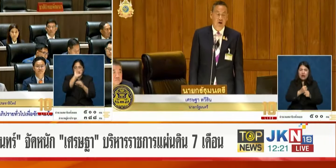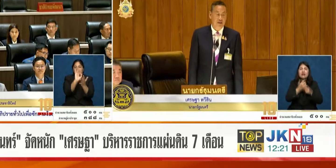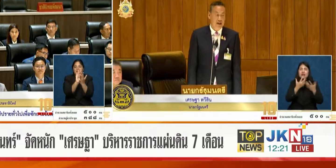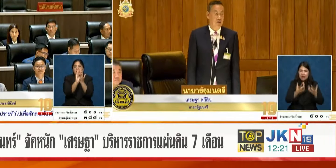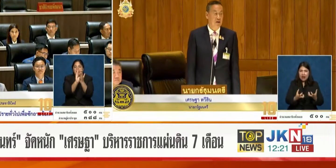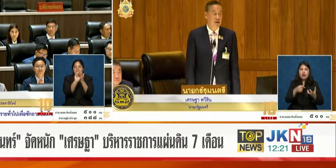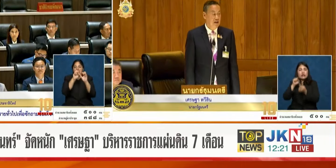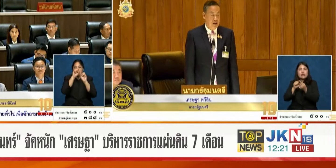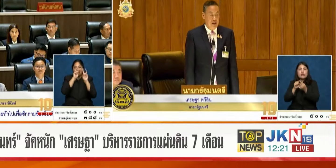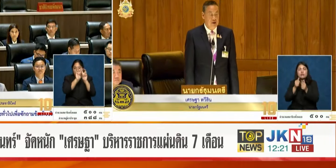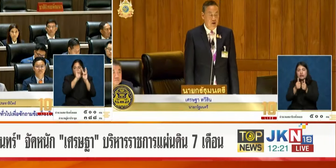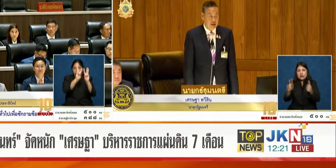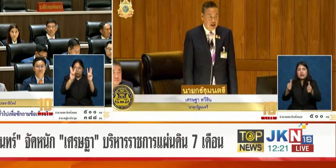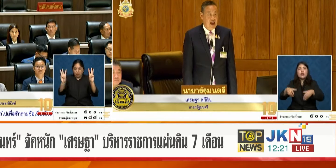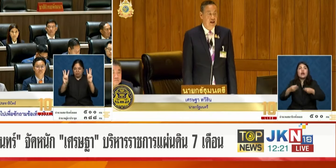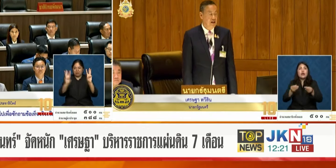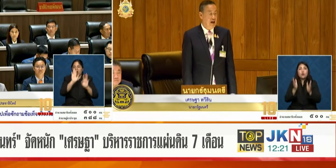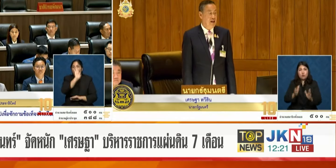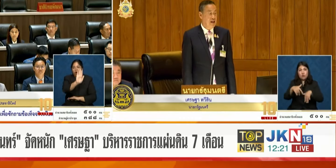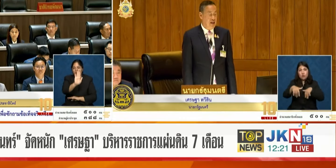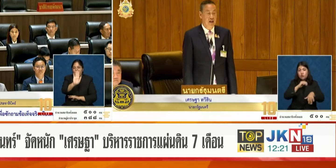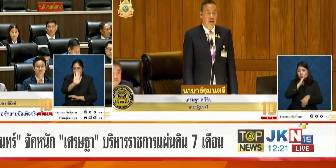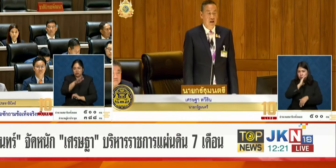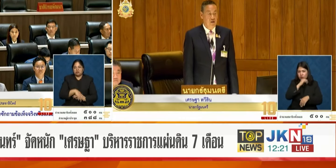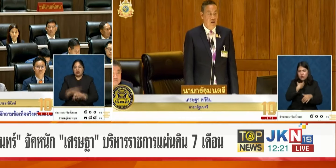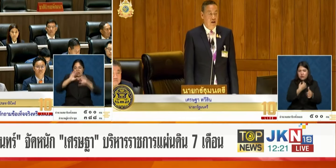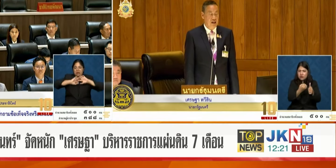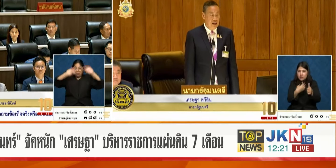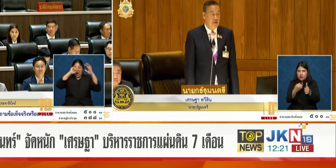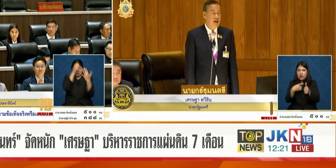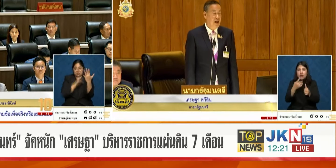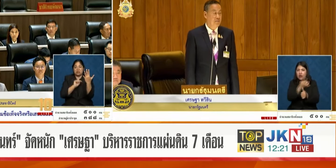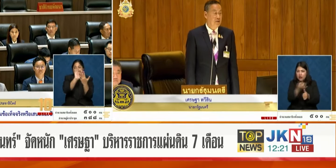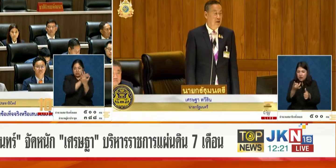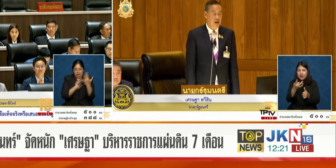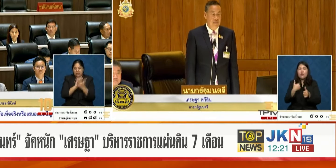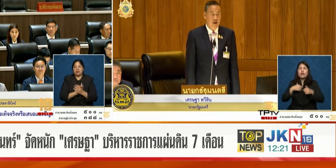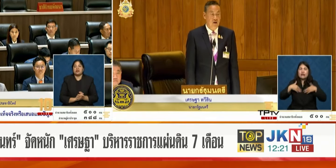ขนาดถึงขนาดไปแก้งบประมาณปี 2568 ให้ขาด ดุลเพิ่มขึ้นอีก 150,000 ล้านบาทเพื่อนำ